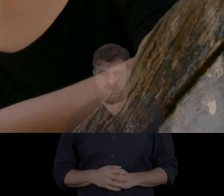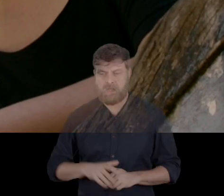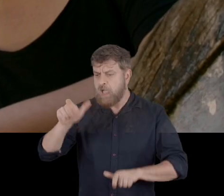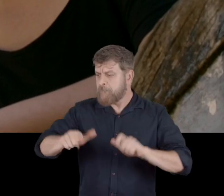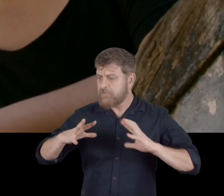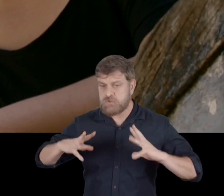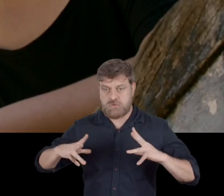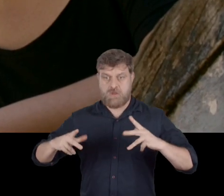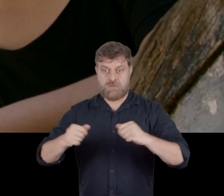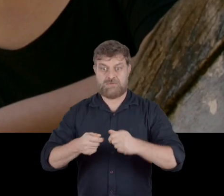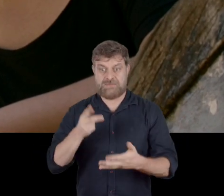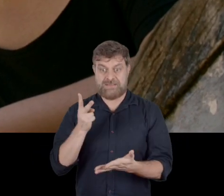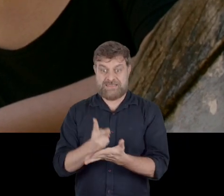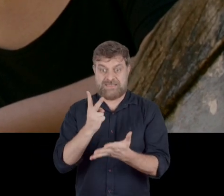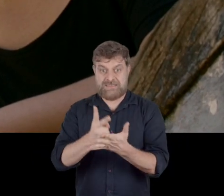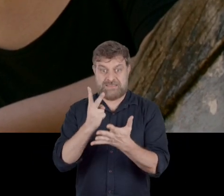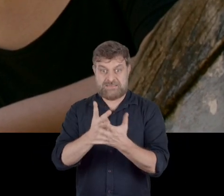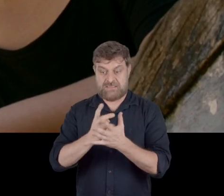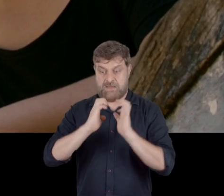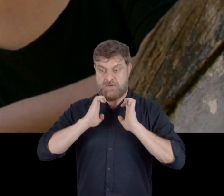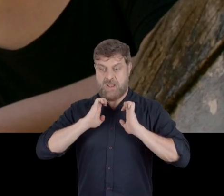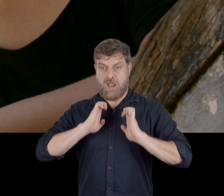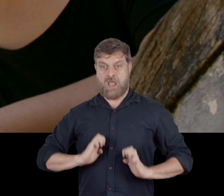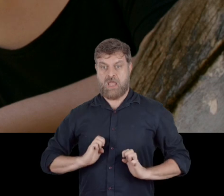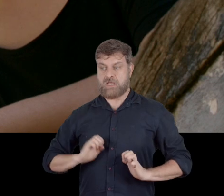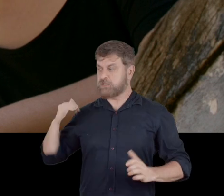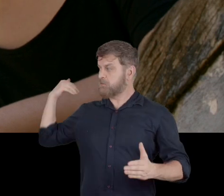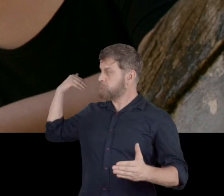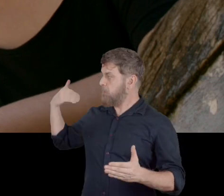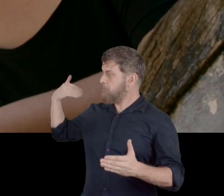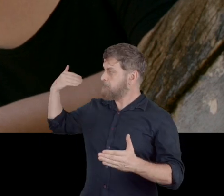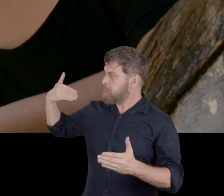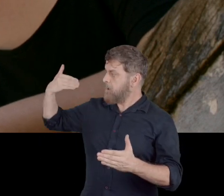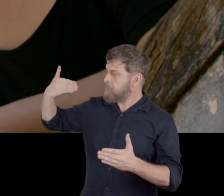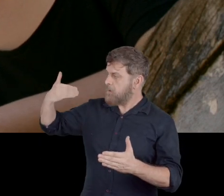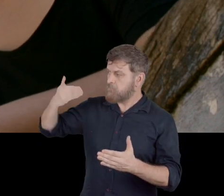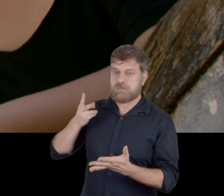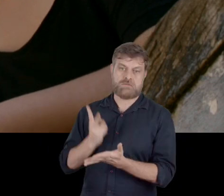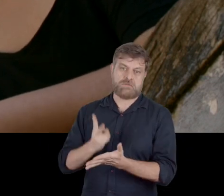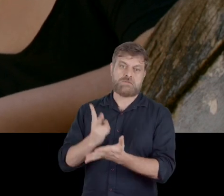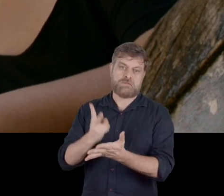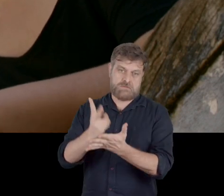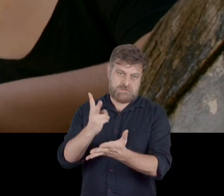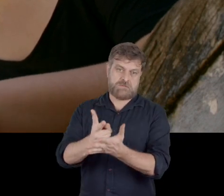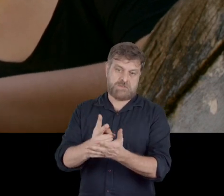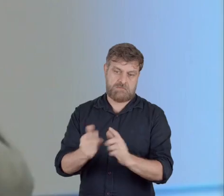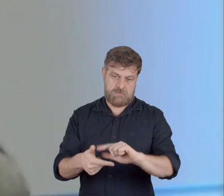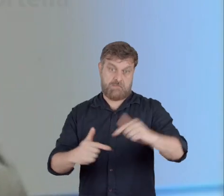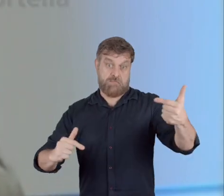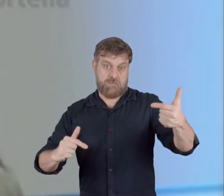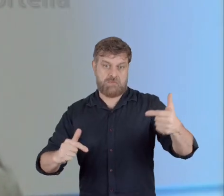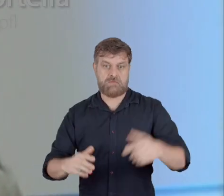Todo ser humanos sempre viveu na era contemporânea, sem exceção, e a ética é uma questão contemporânea,